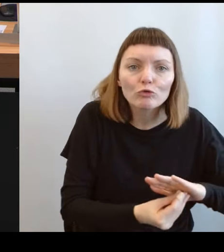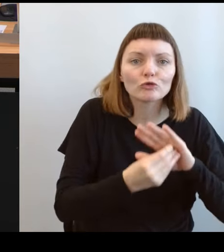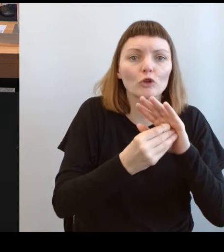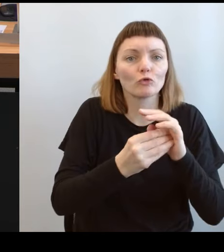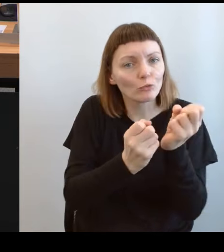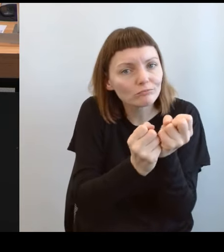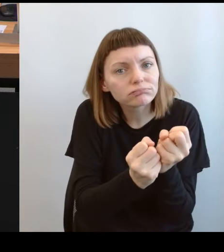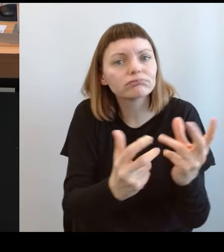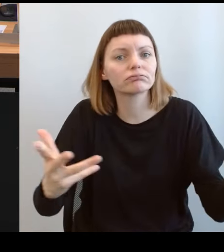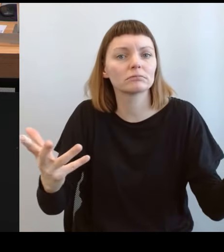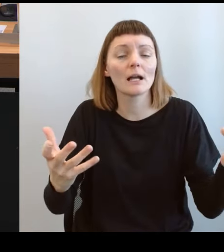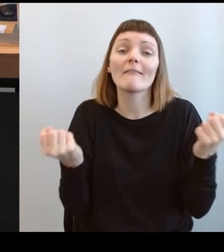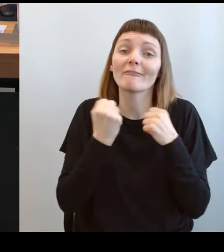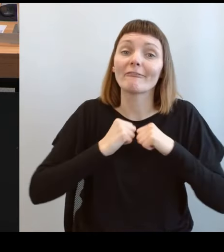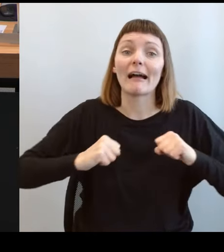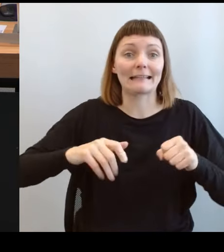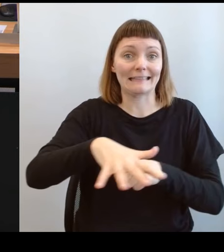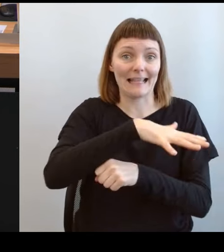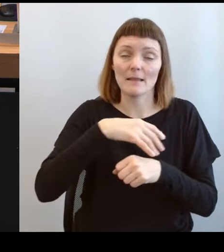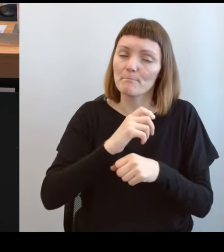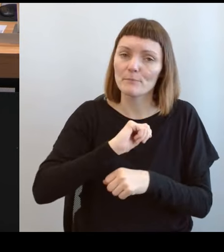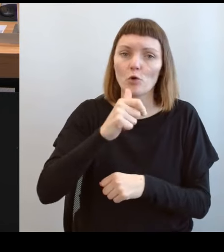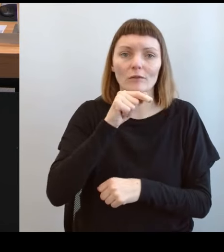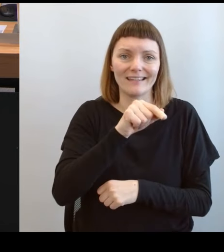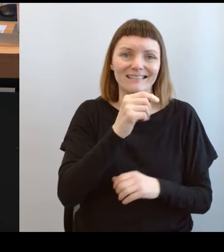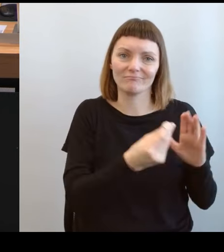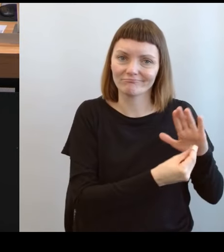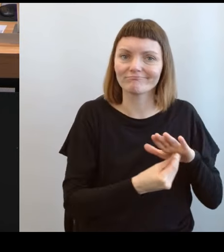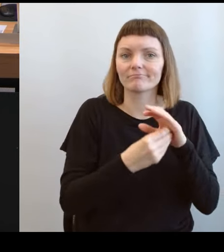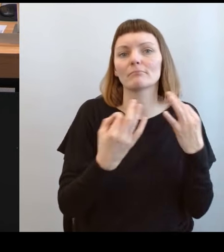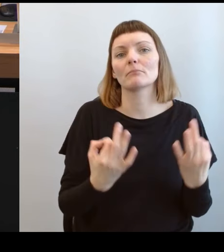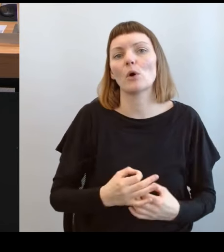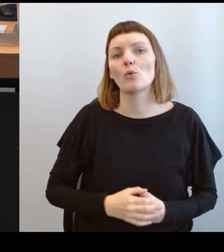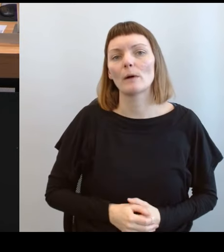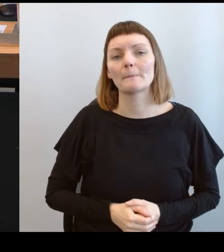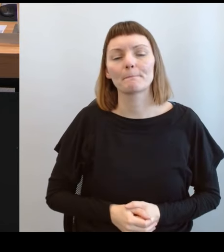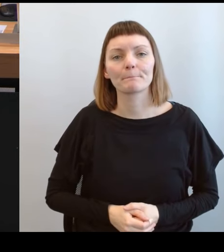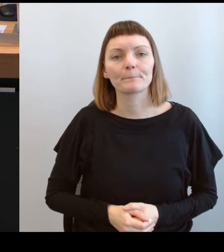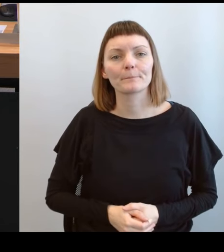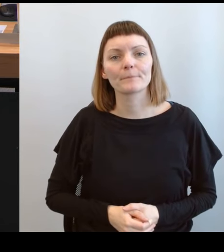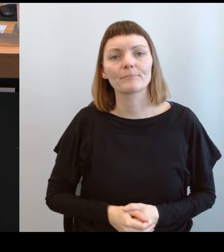Und das war ja auch bei der Einführung mal so geplant, hier wesentlich mehr Geld zur Verfügung zu stellen.